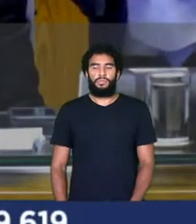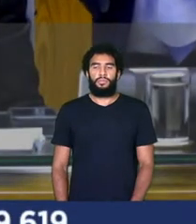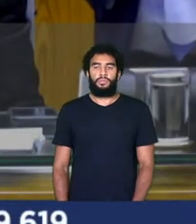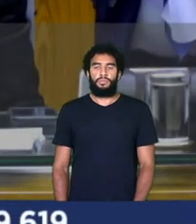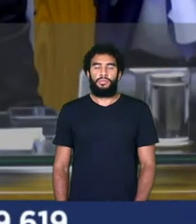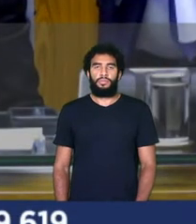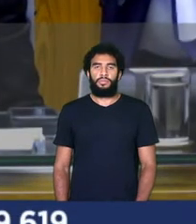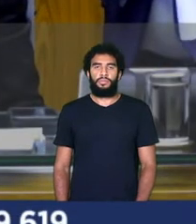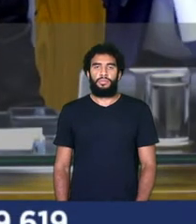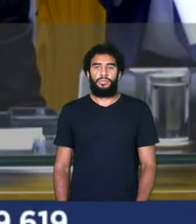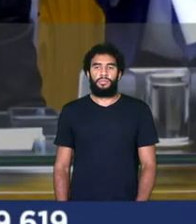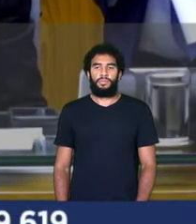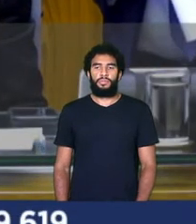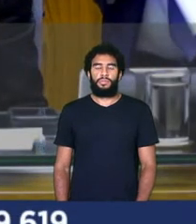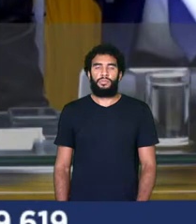ENTÃO SIM AO TEXTO. -- [DEPUTADO]: PARA